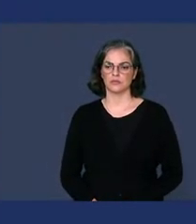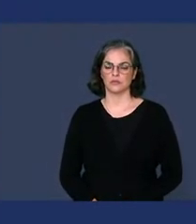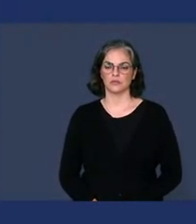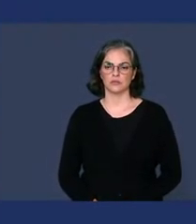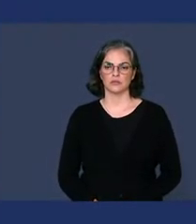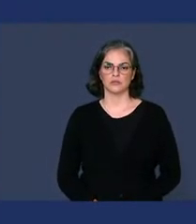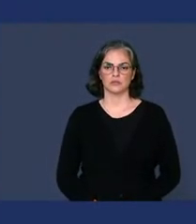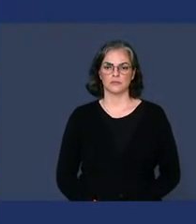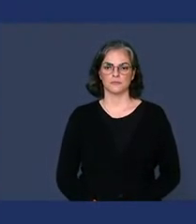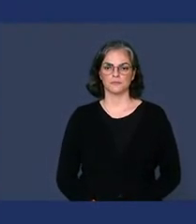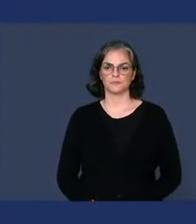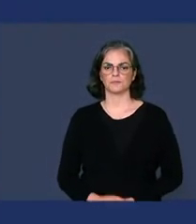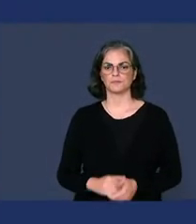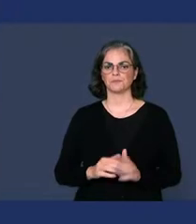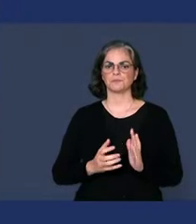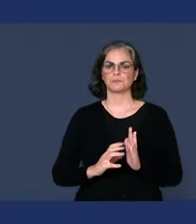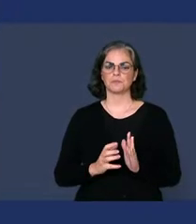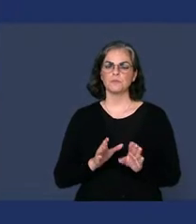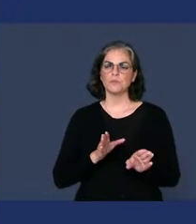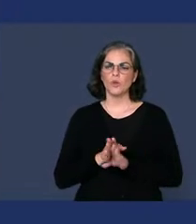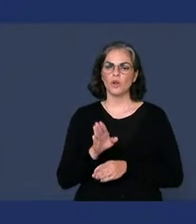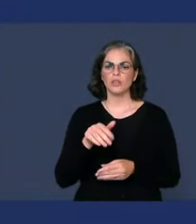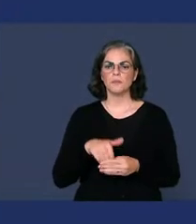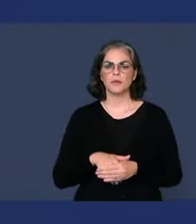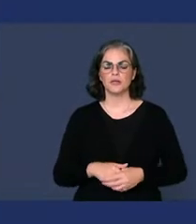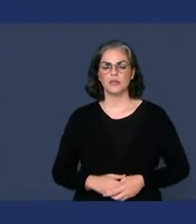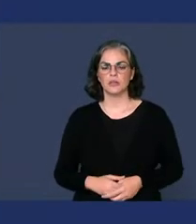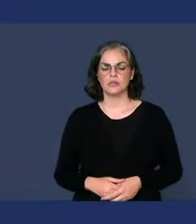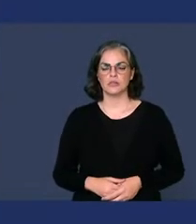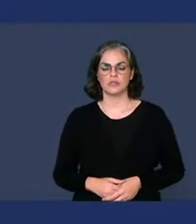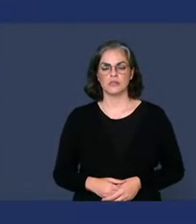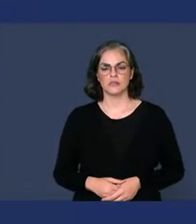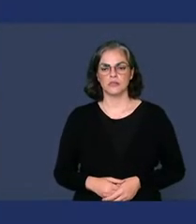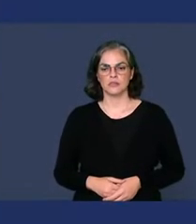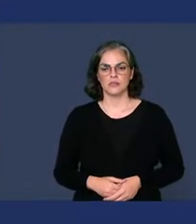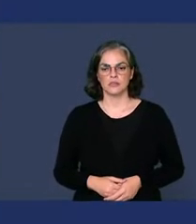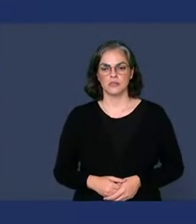AVANÇO PARA CULTURA GOSPEL. CONTRA RETIRADA DE PAUTA. [PRESIDENTE]: ORIENTAÇÃO DE BANCADA, COMO